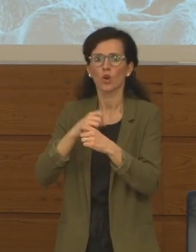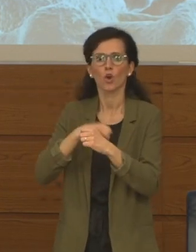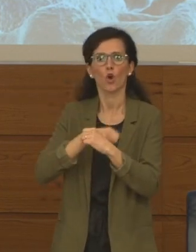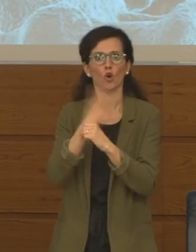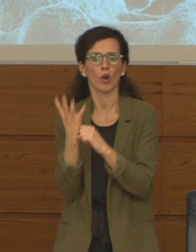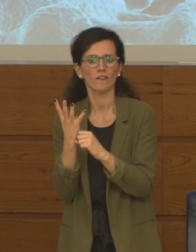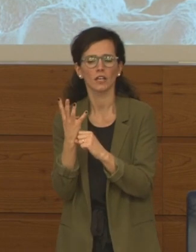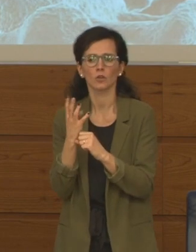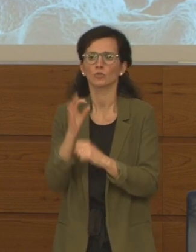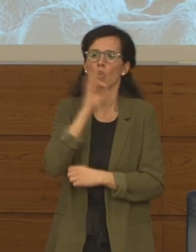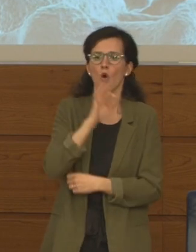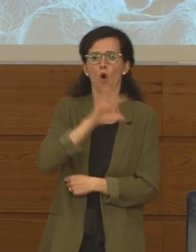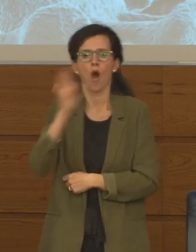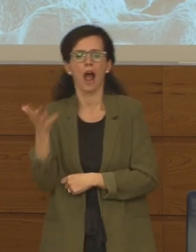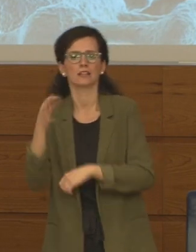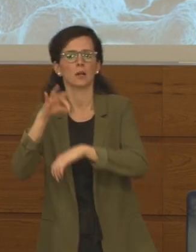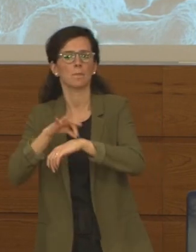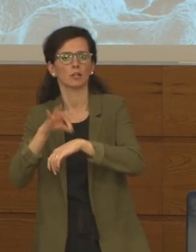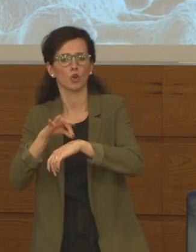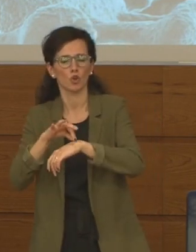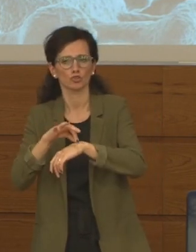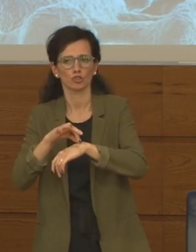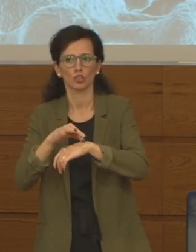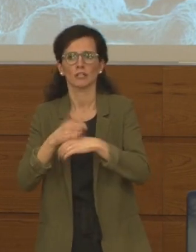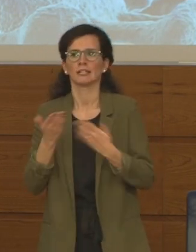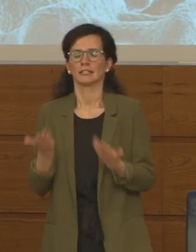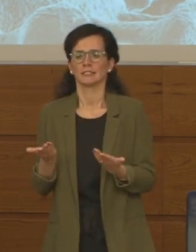hanno altre patologie. Naturalmente noi vorremmo dire che